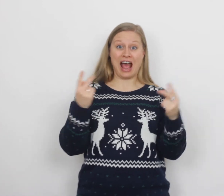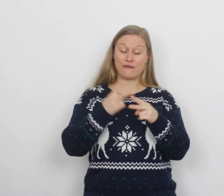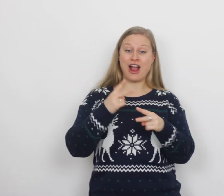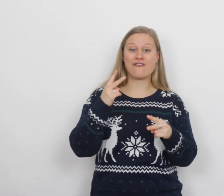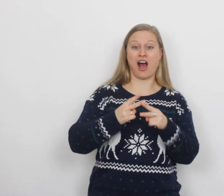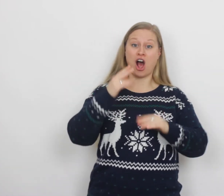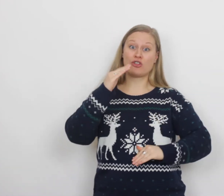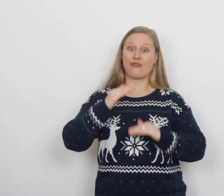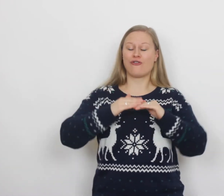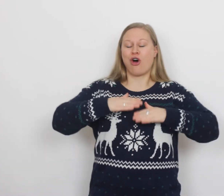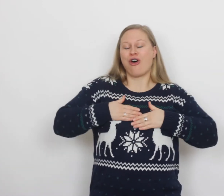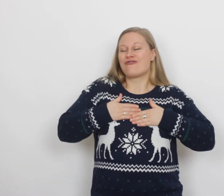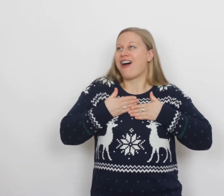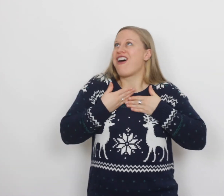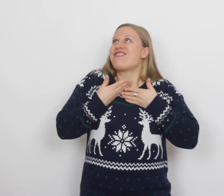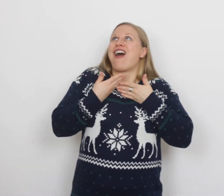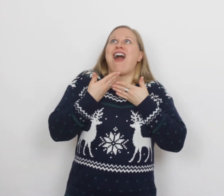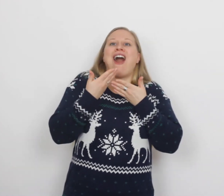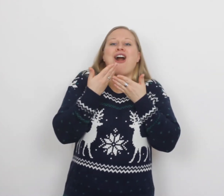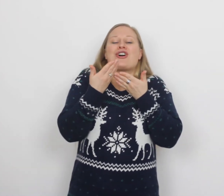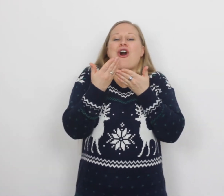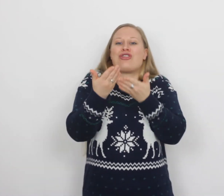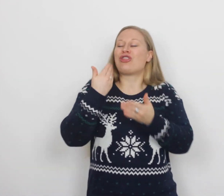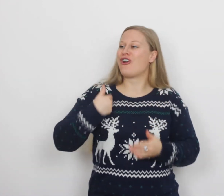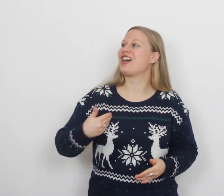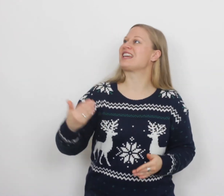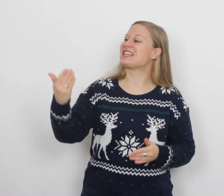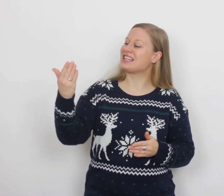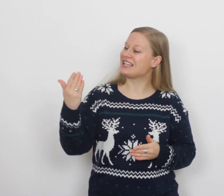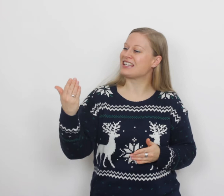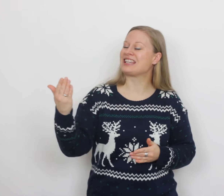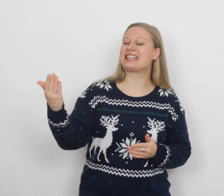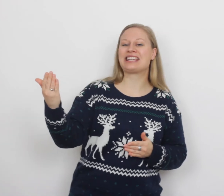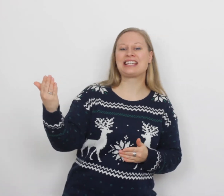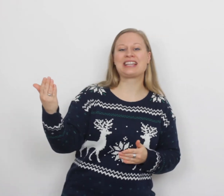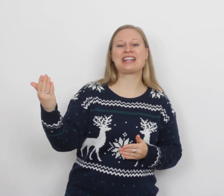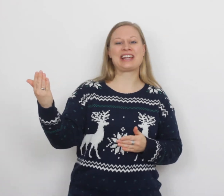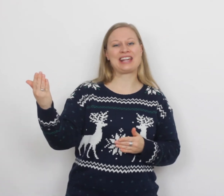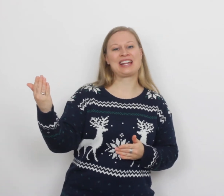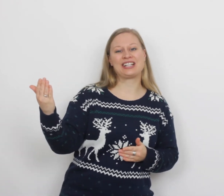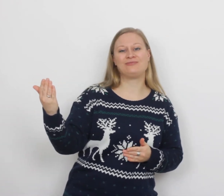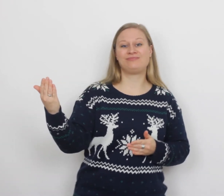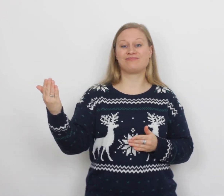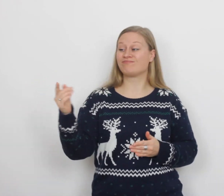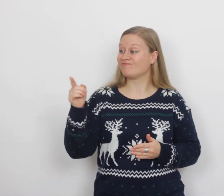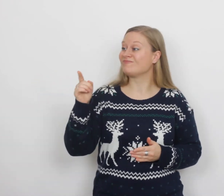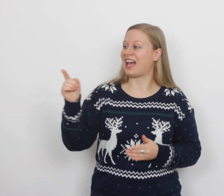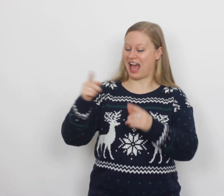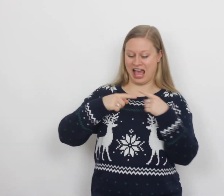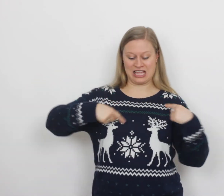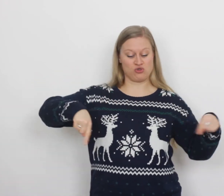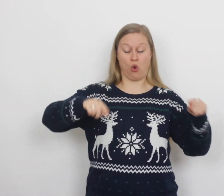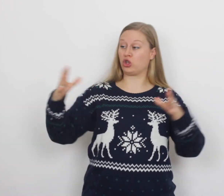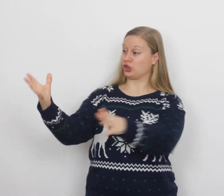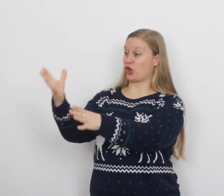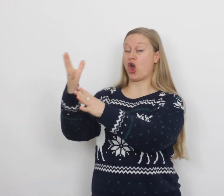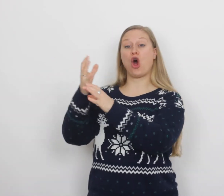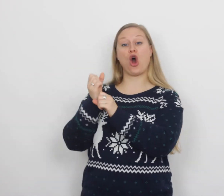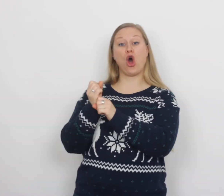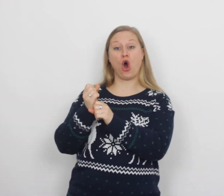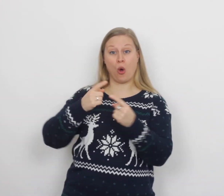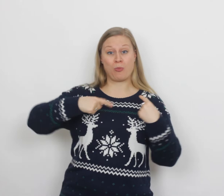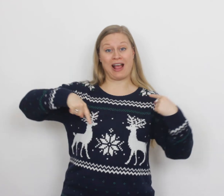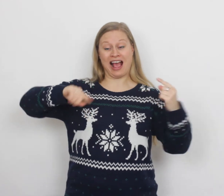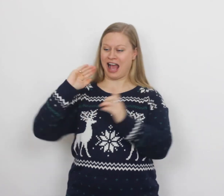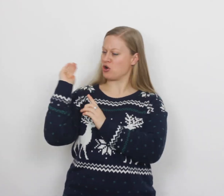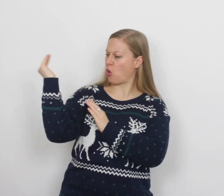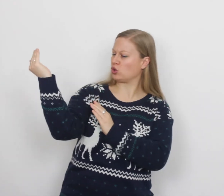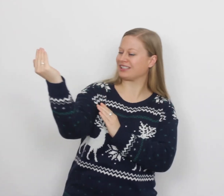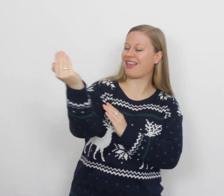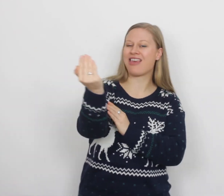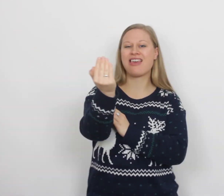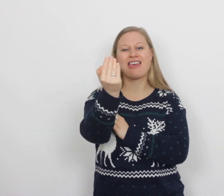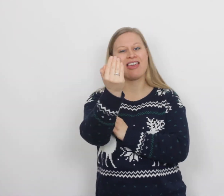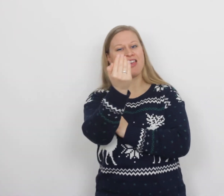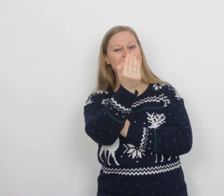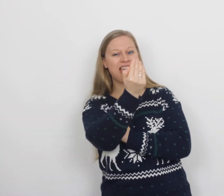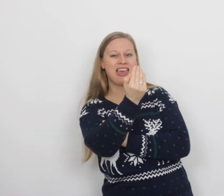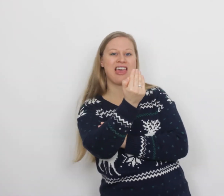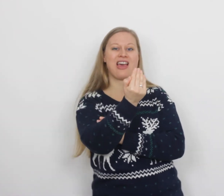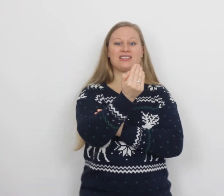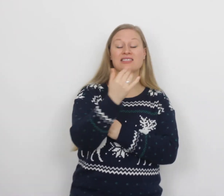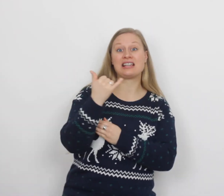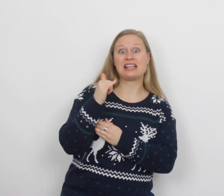Wij verwachten vol verlangen de Heer. Hij is onze hulp en ons schild.